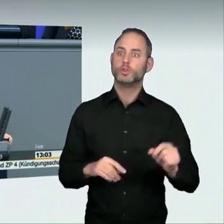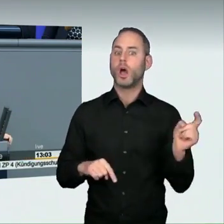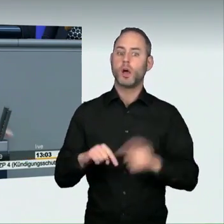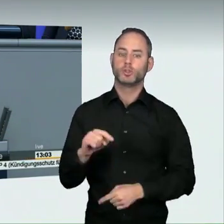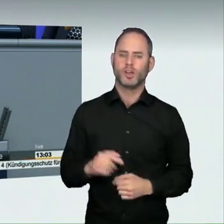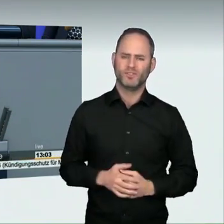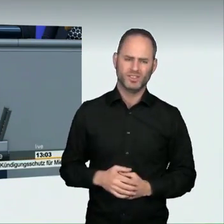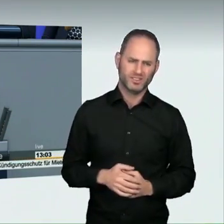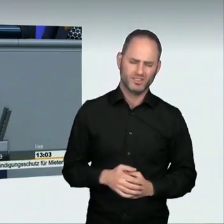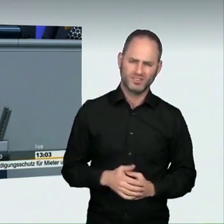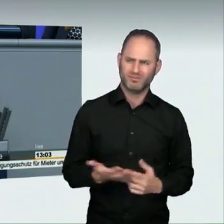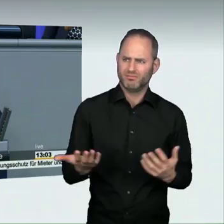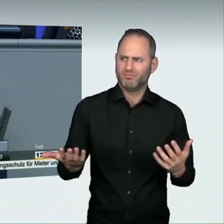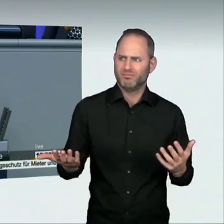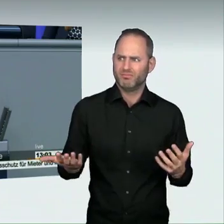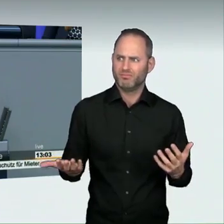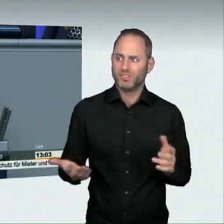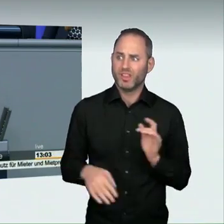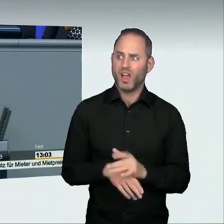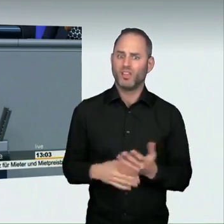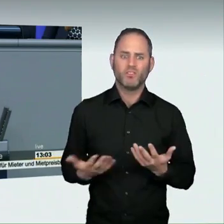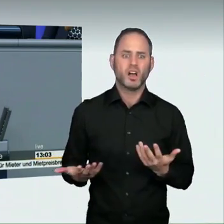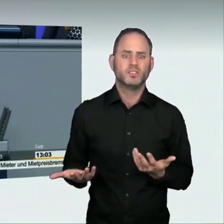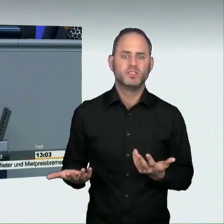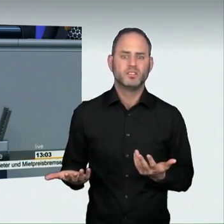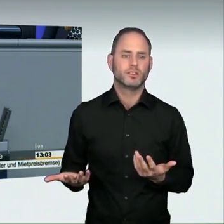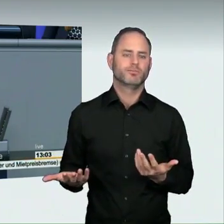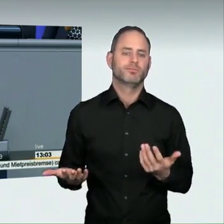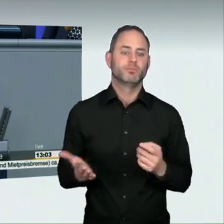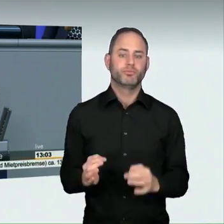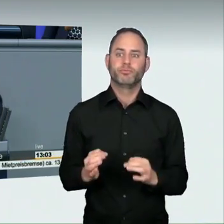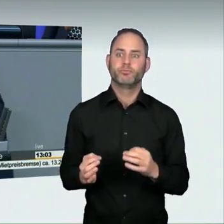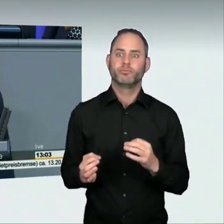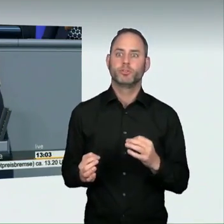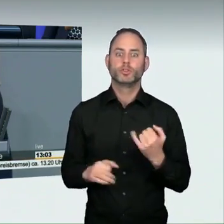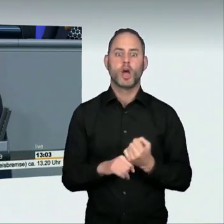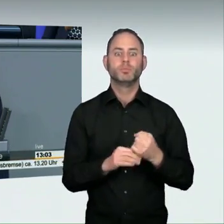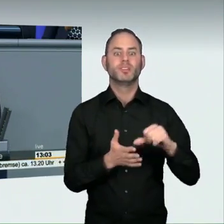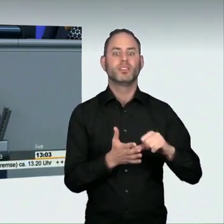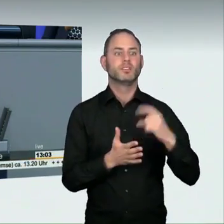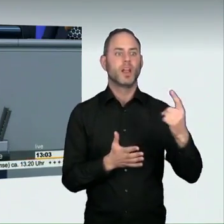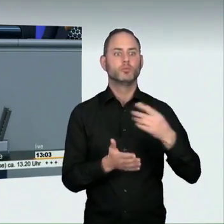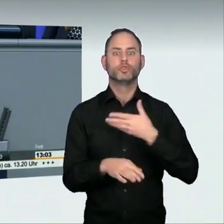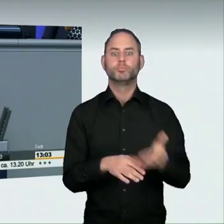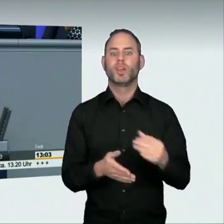einfach so verliert; denn das ist unsozial. (Applaus) (Präsidium): Frau Kollegin. (Sprecherwechsel): Mein letzter Satz.